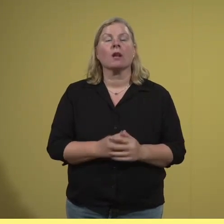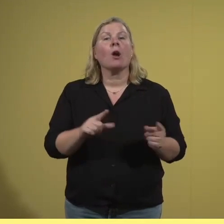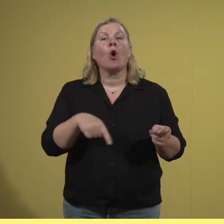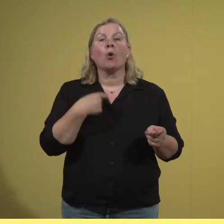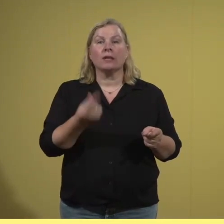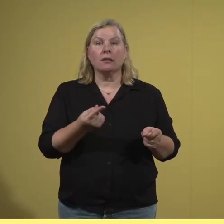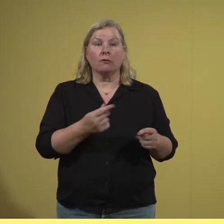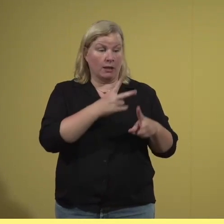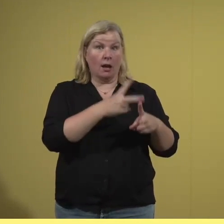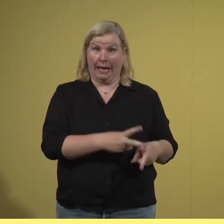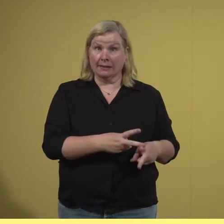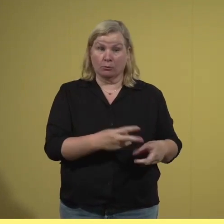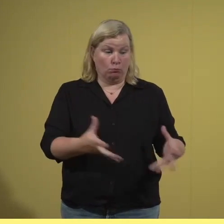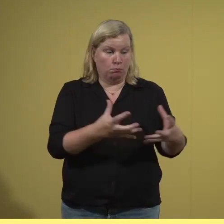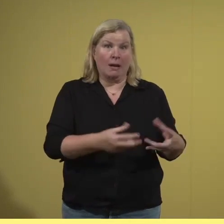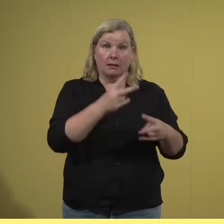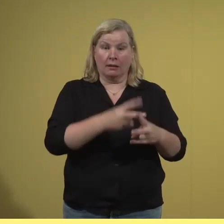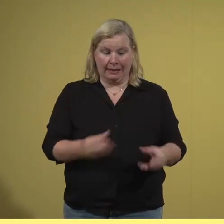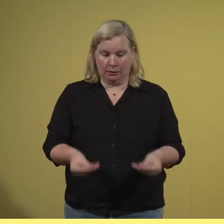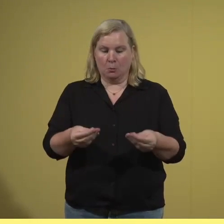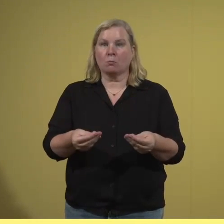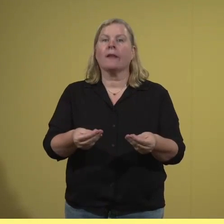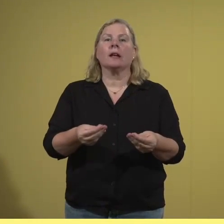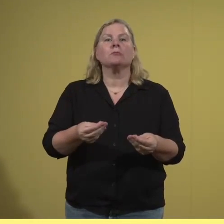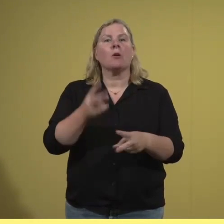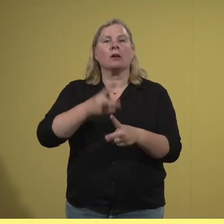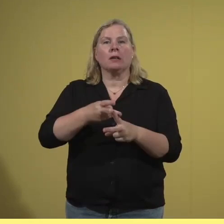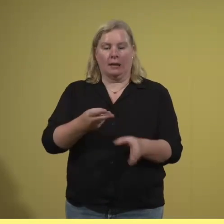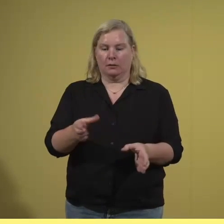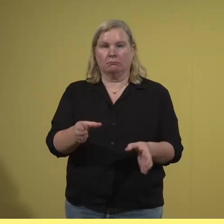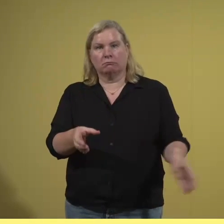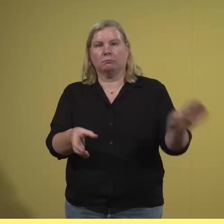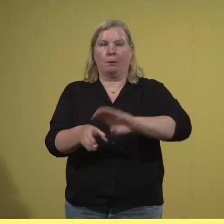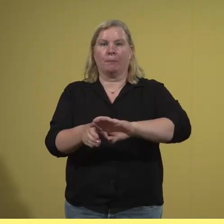Und ich pack mir das immer, wenn ich Reste hab nach dem Backen, einen Rest immer in ein kleines Gläschen.